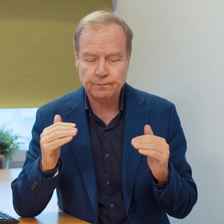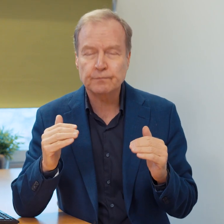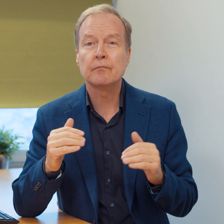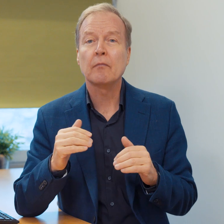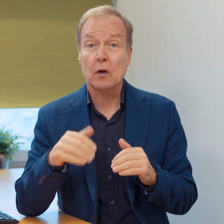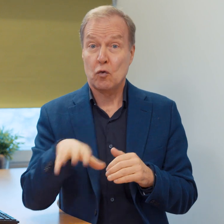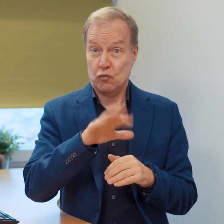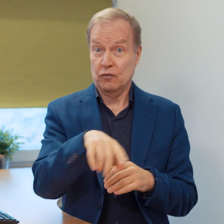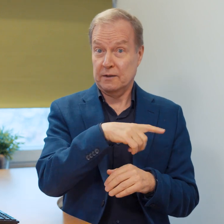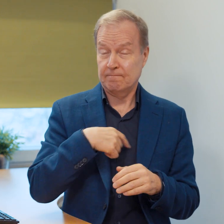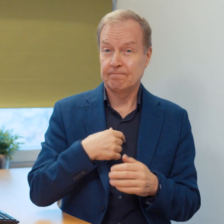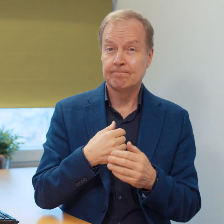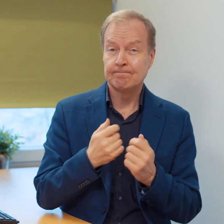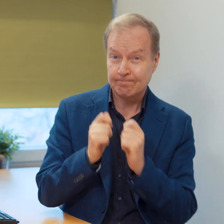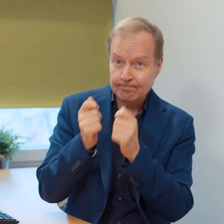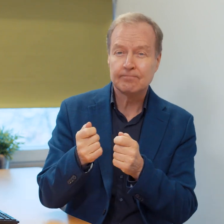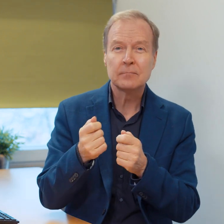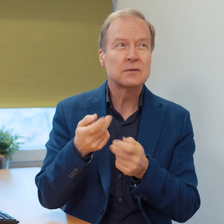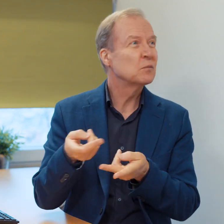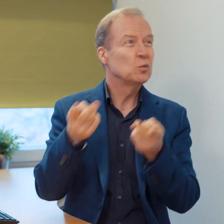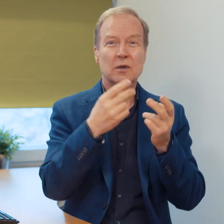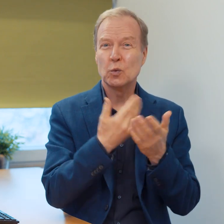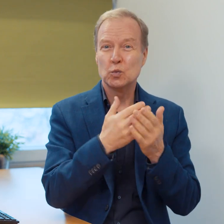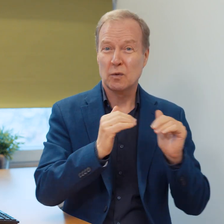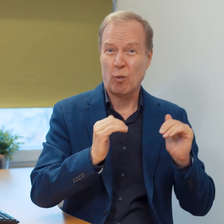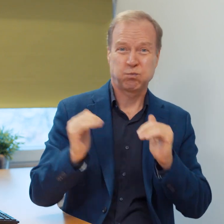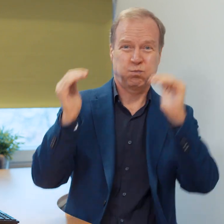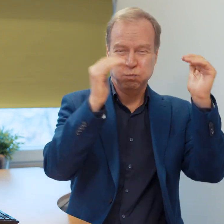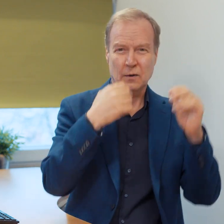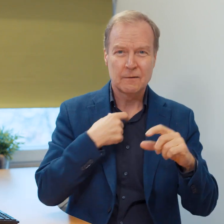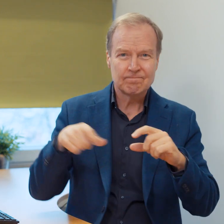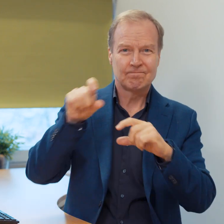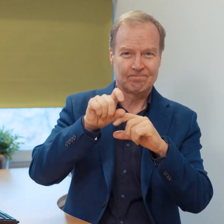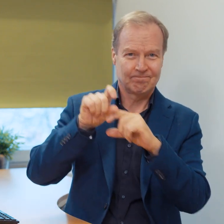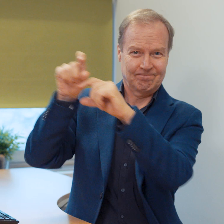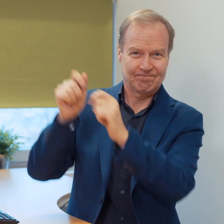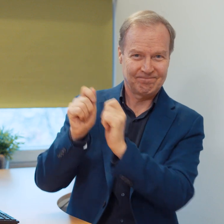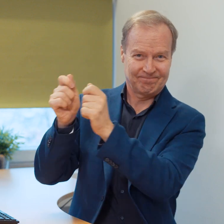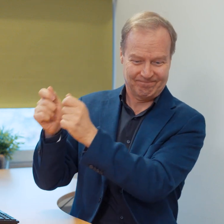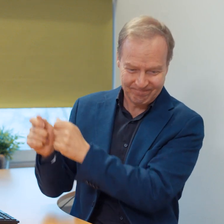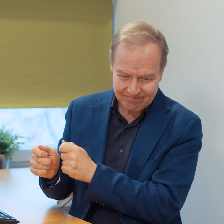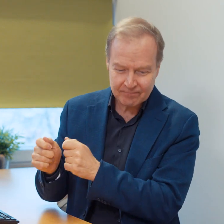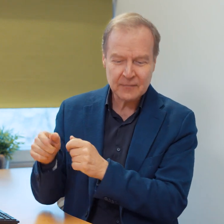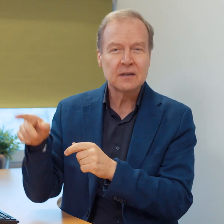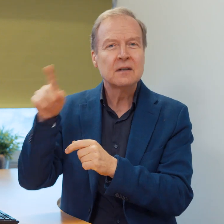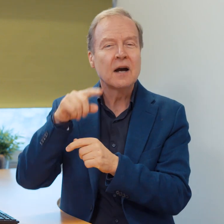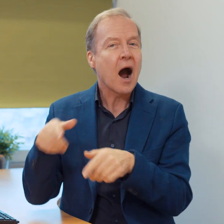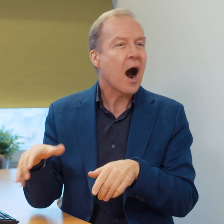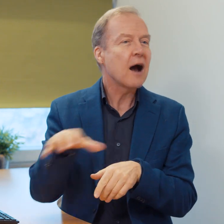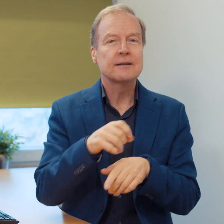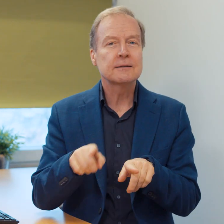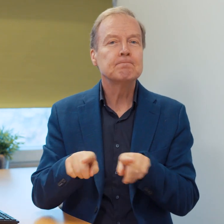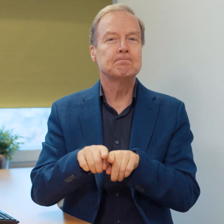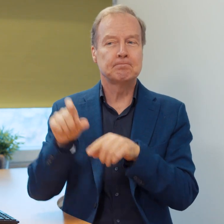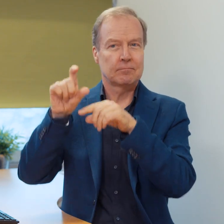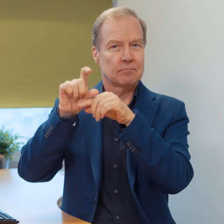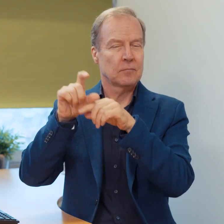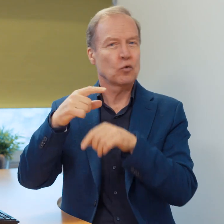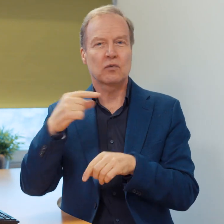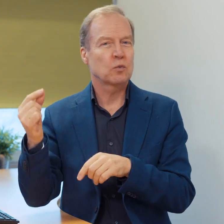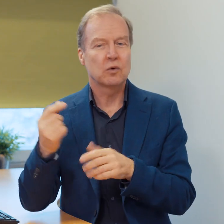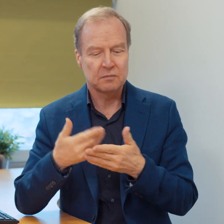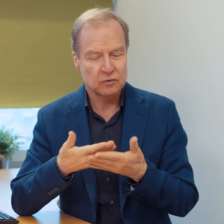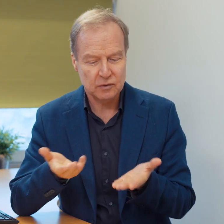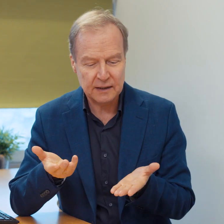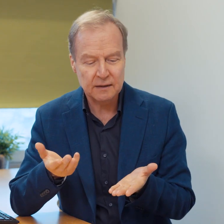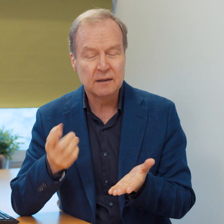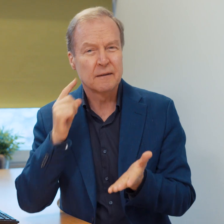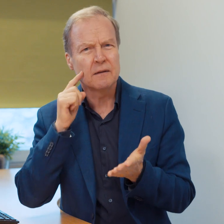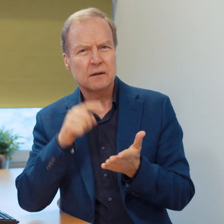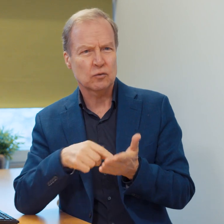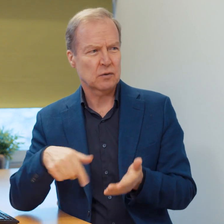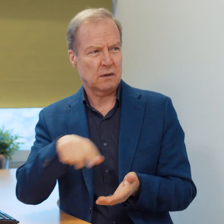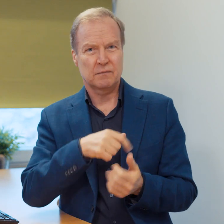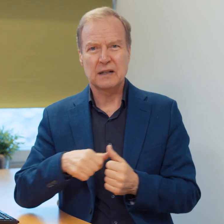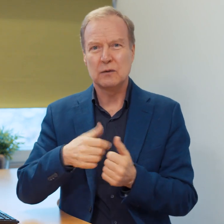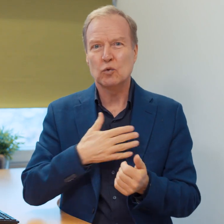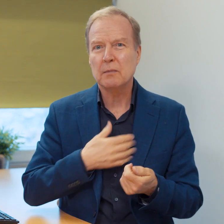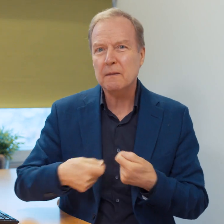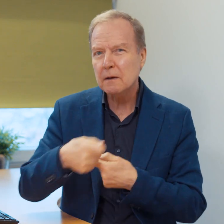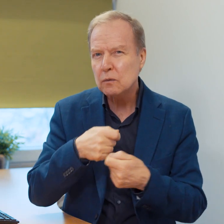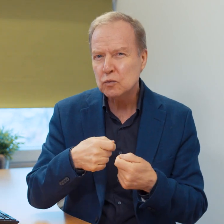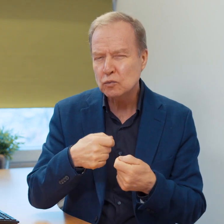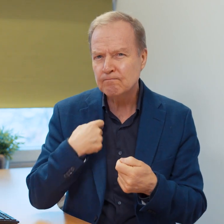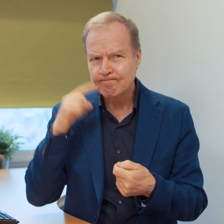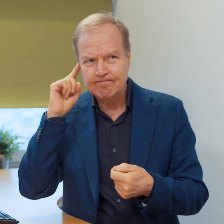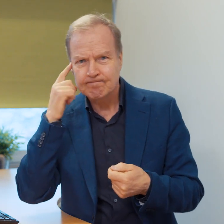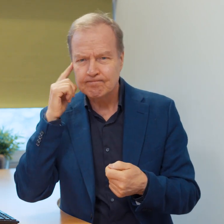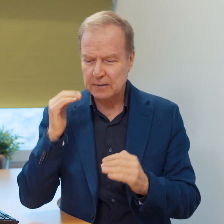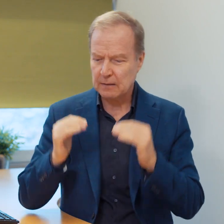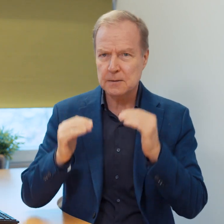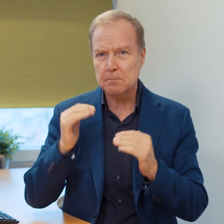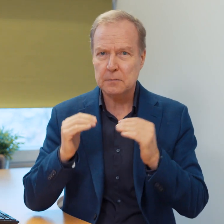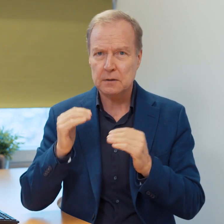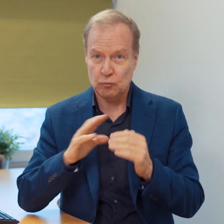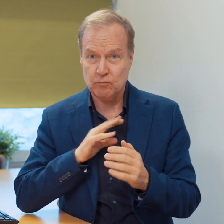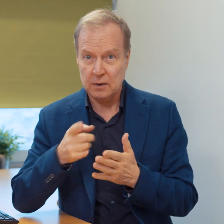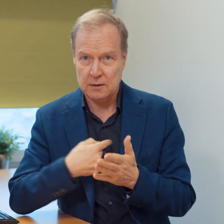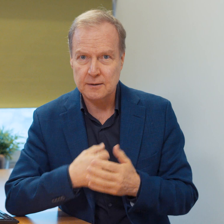Kustannusten nousua ei olla kaikissa kustannuspaikoissa huomioitu, mikä tuo haasteita talouden tasapainottamiseen.